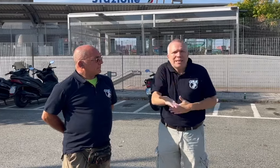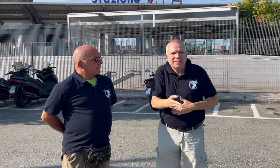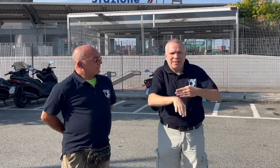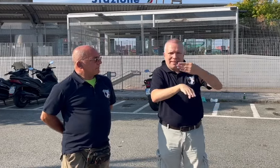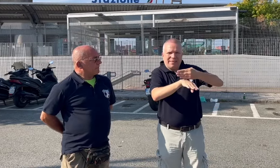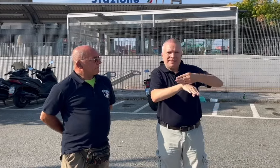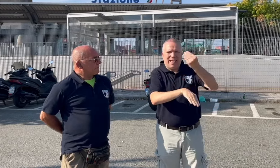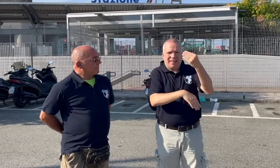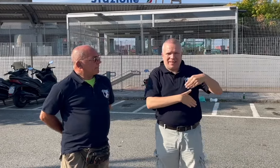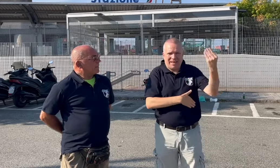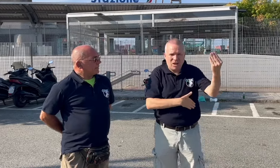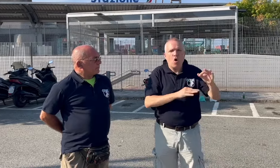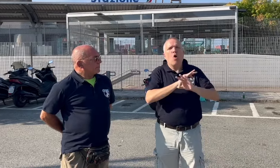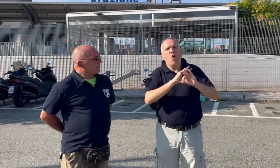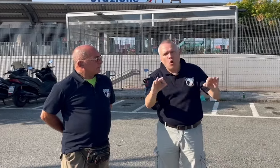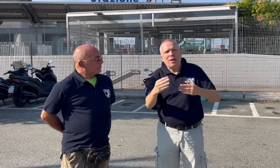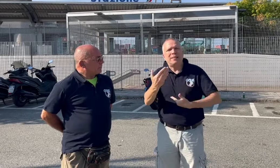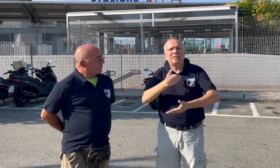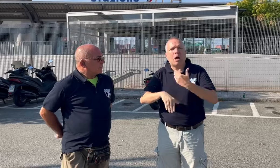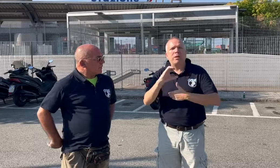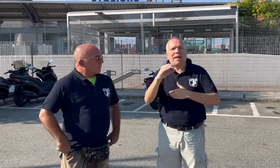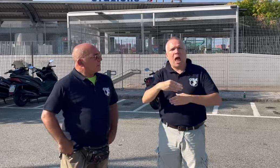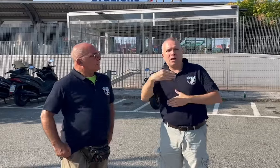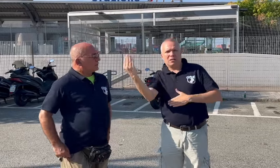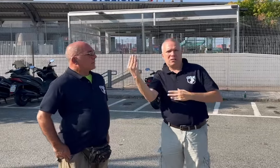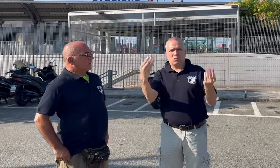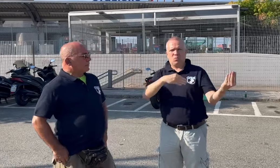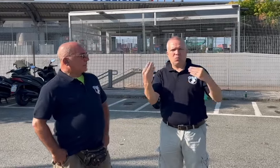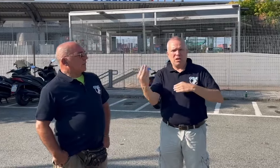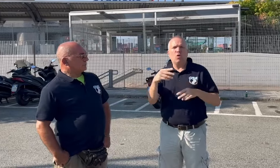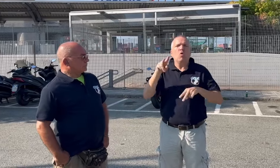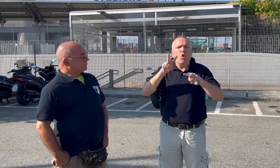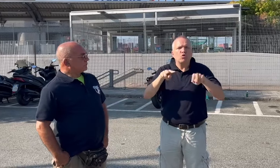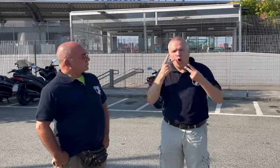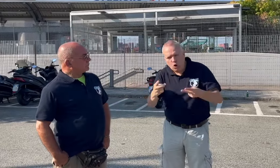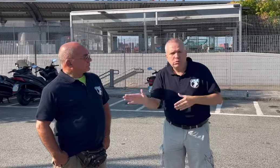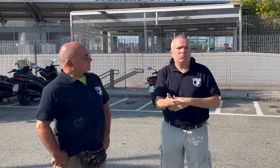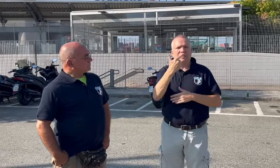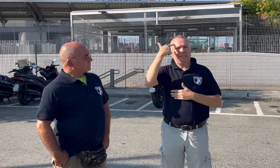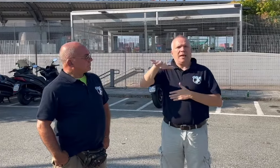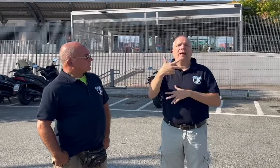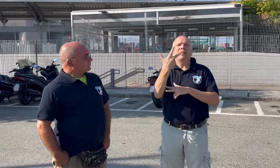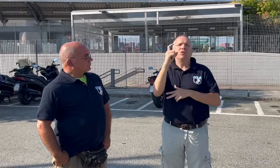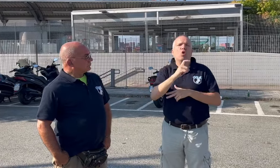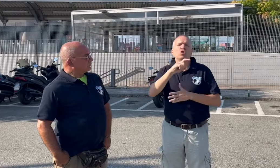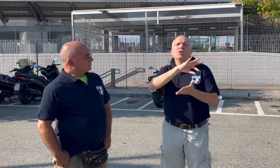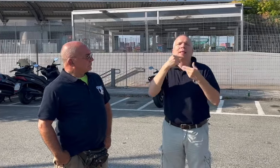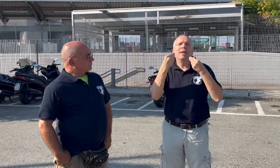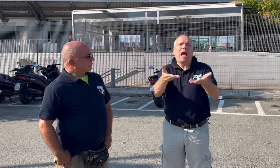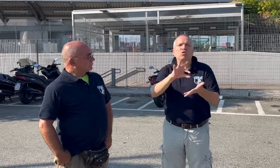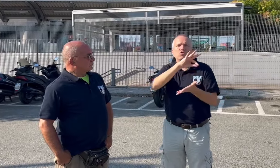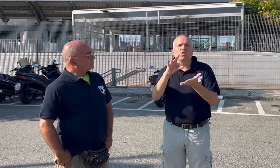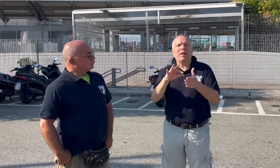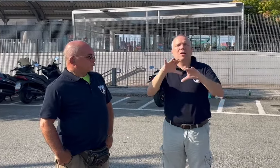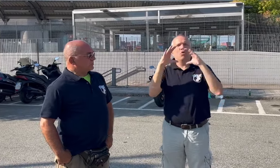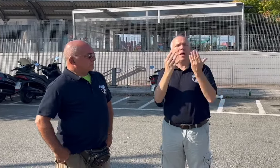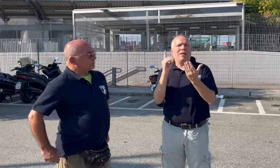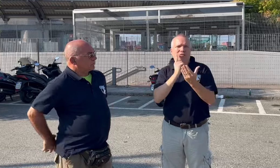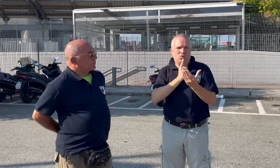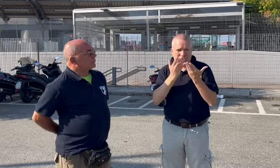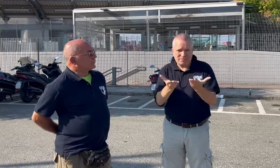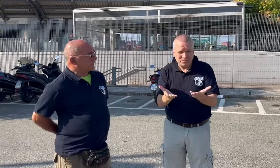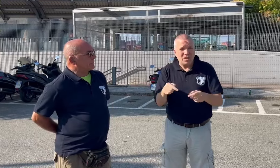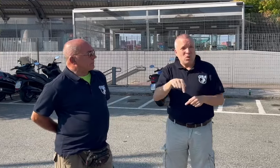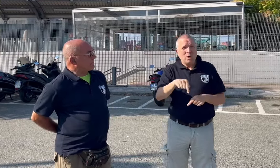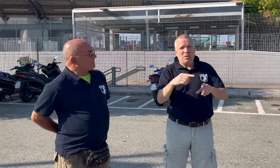basta esibire la tessera dell'ENS oppure la disability card, effettuati i controlli vi lasciano passare per 3 giorni durante l'evento della GMS